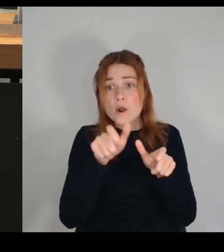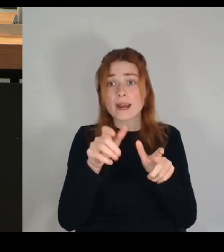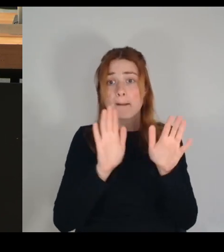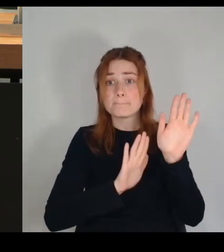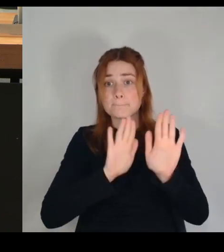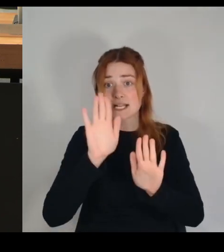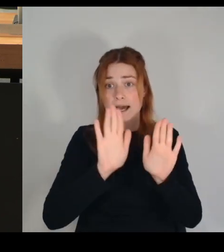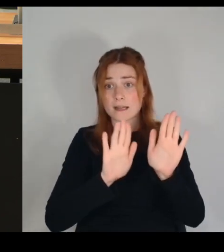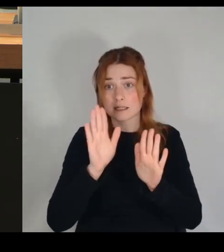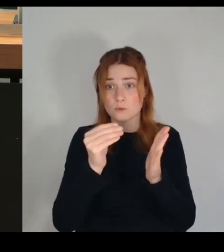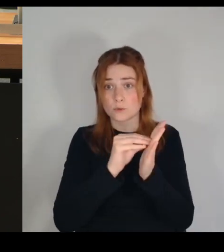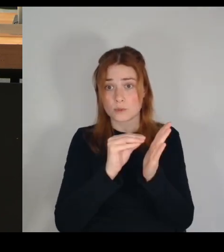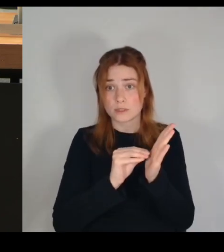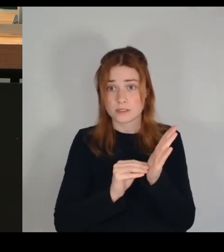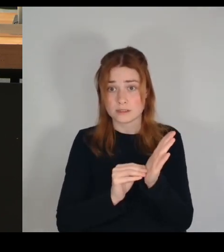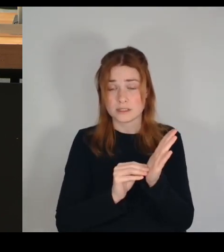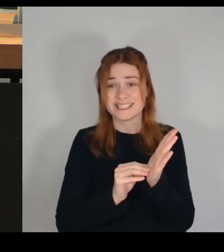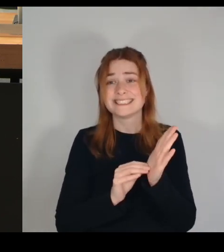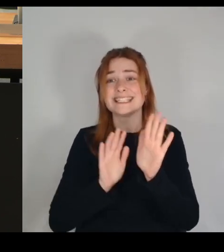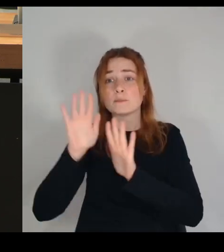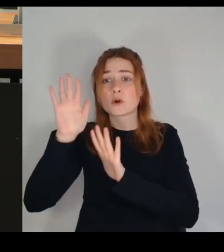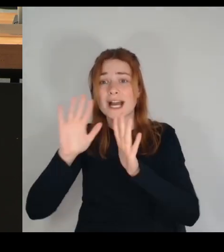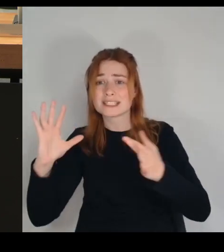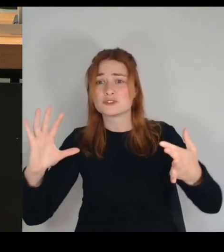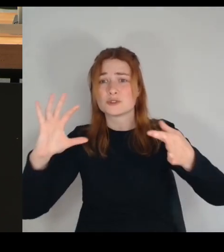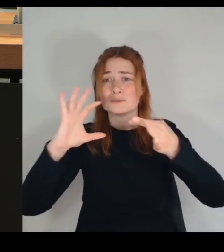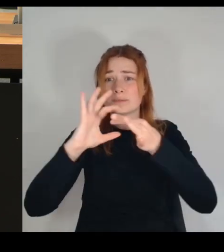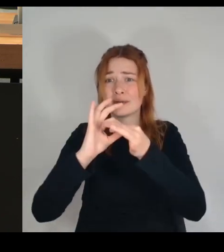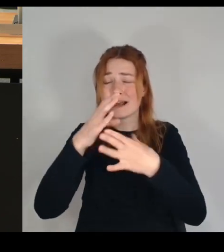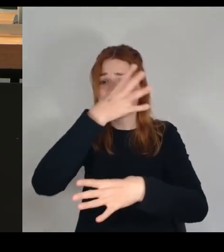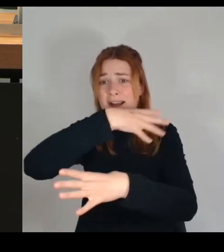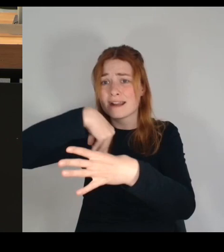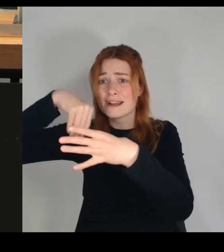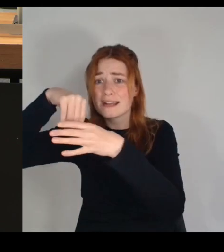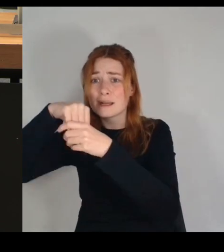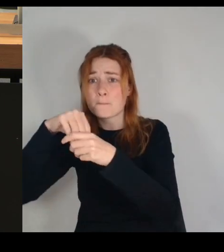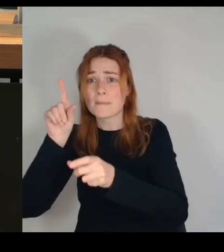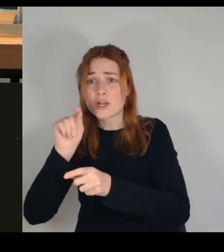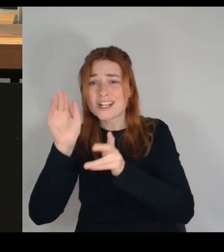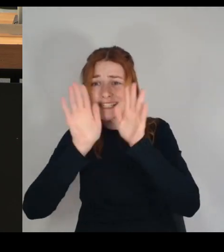Demokratie und der Stadtentwicklung. Und Sie schleifen diese jetzt mit